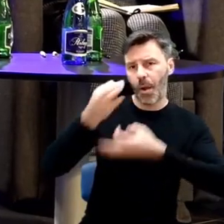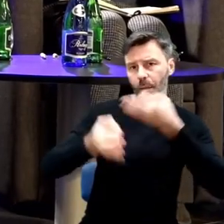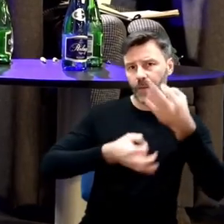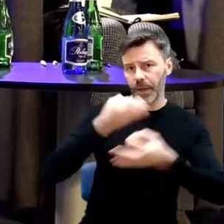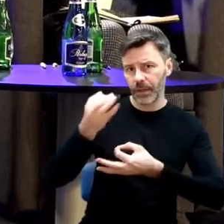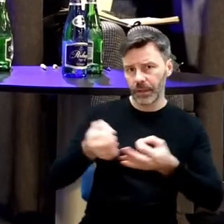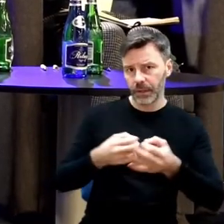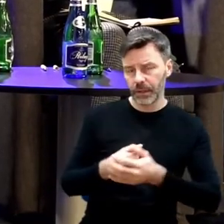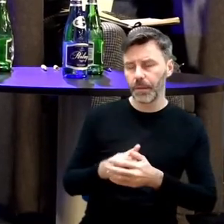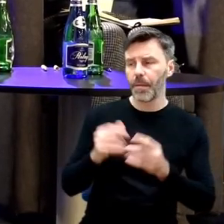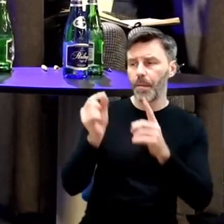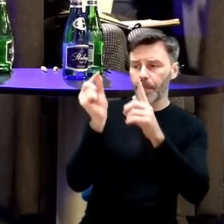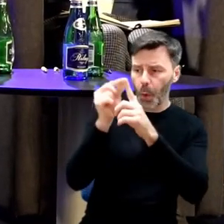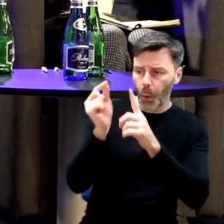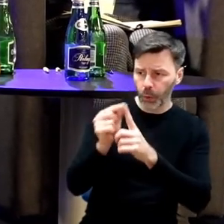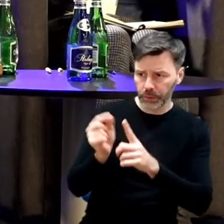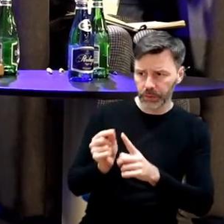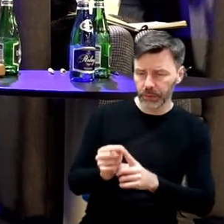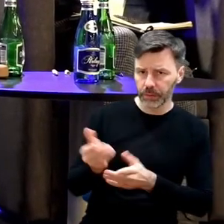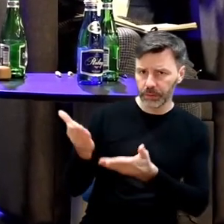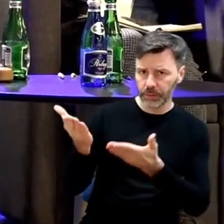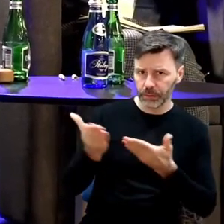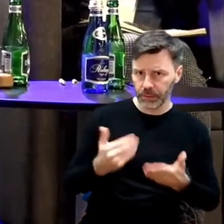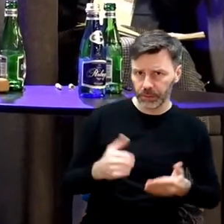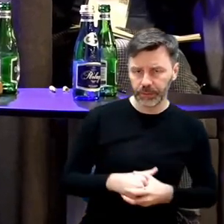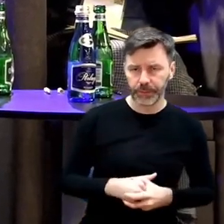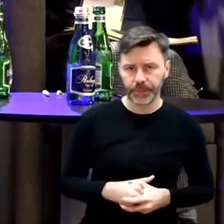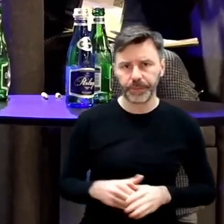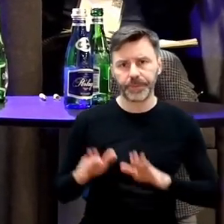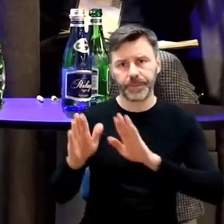Ale mogę... Moment, ja tylko w takim razie wyliczę te patologie budownictwa